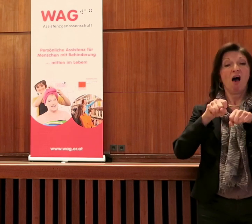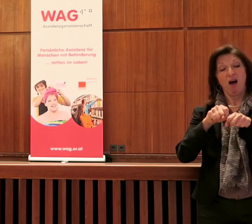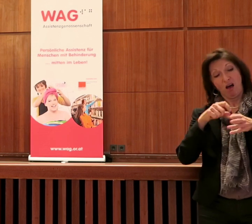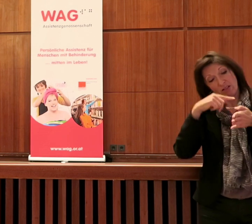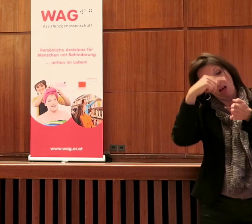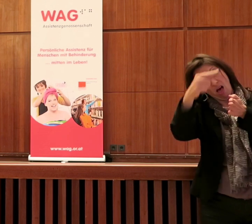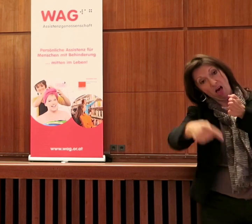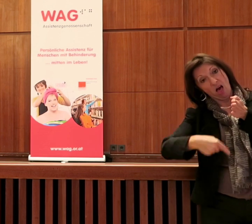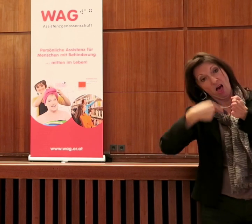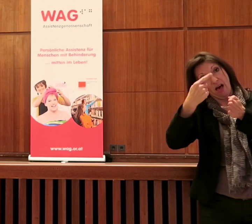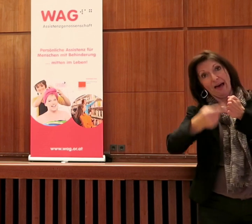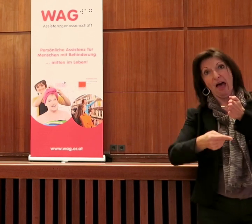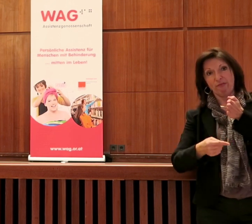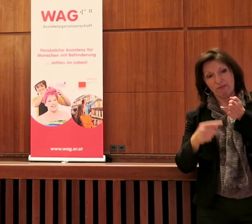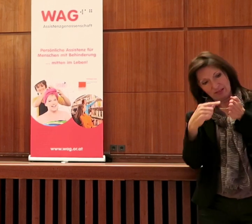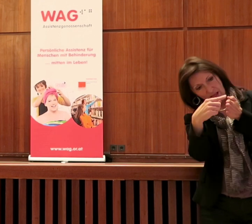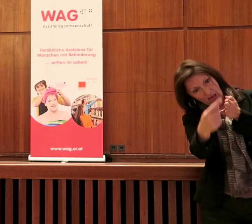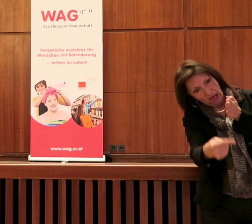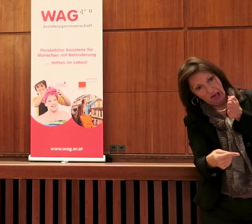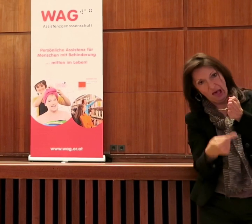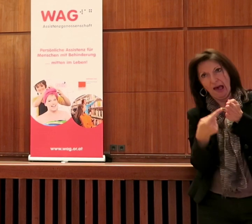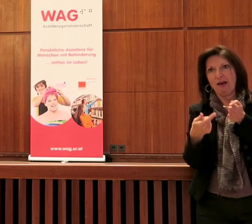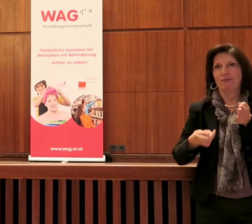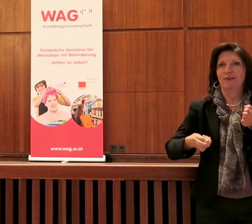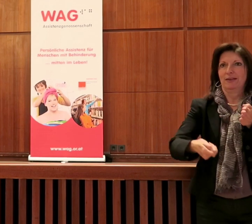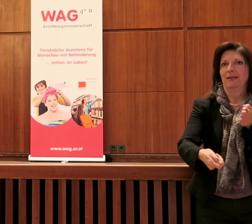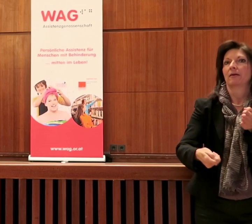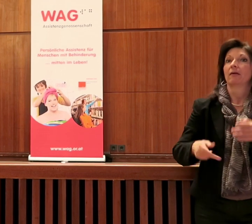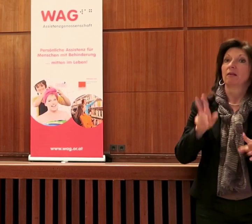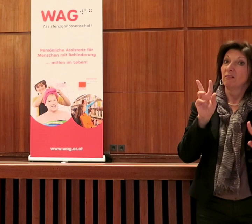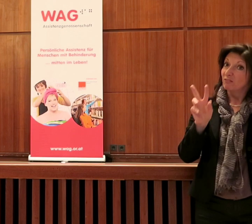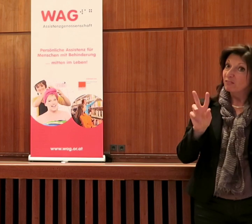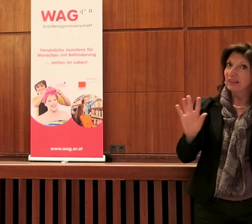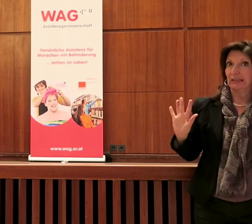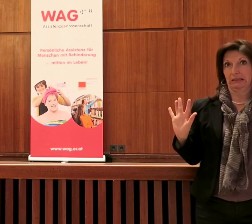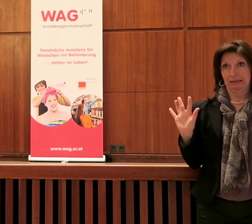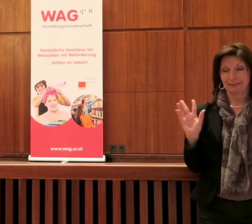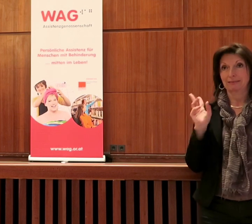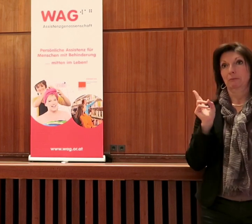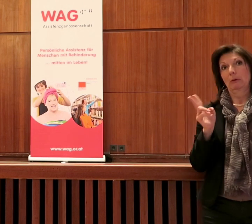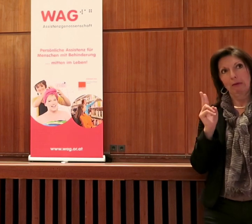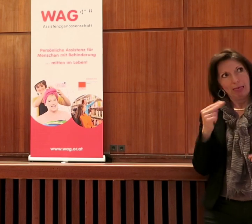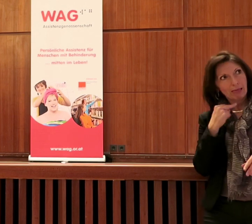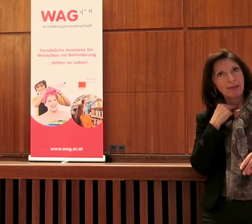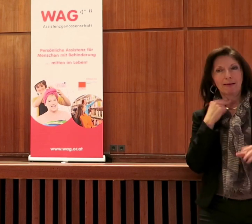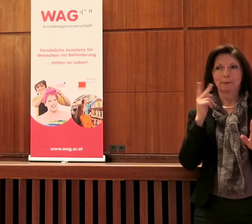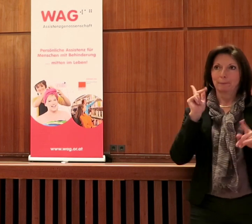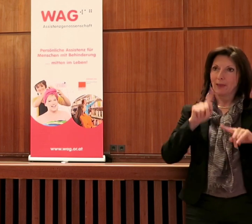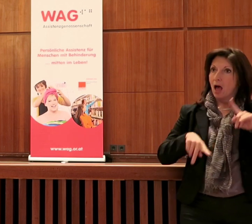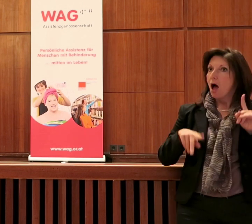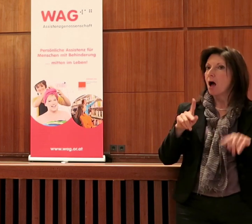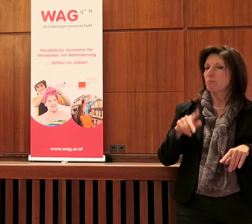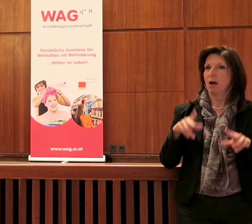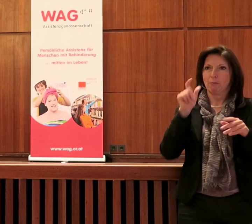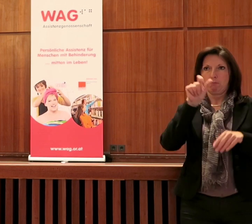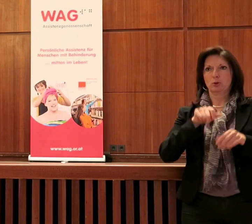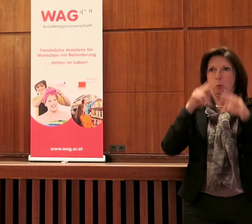Also wenn's fährt. [Lachen] Ja, das kann wirklich blöd ausgehen. Ja, manchmal verlieren Blinde nur den Blindenstock,